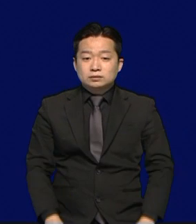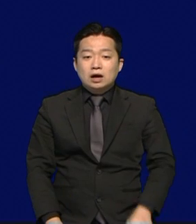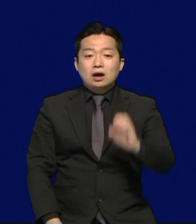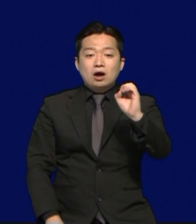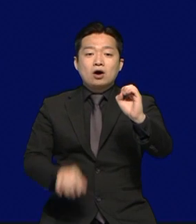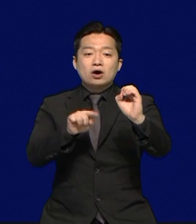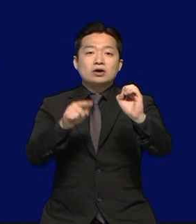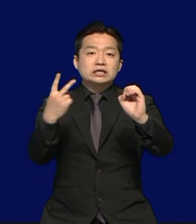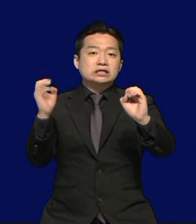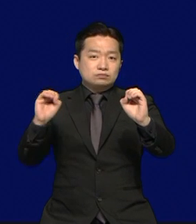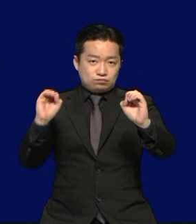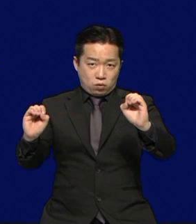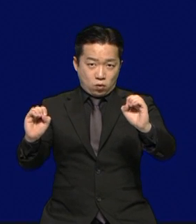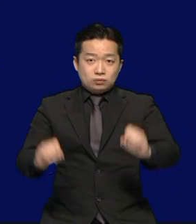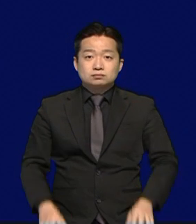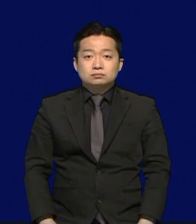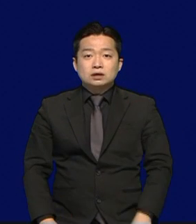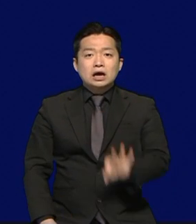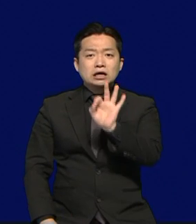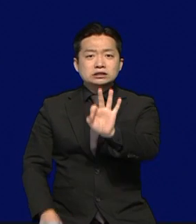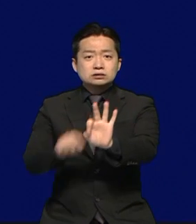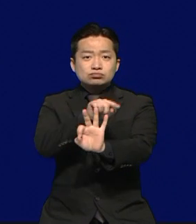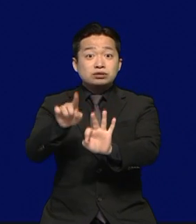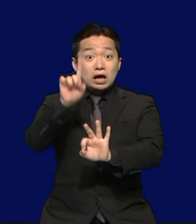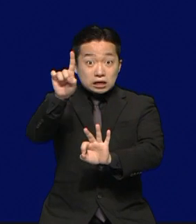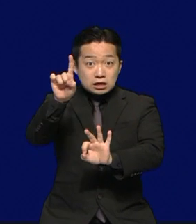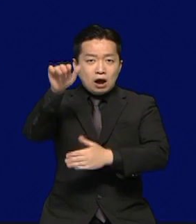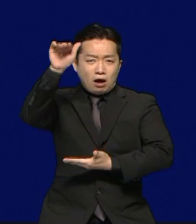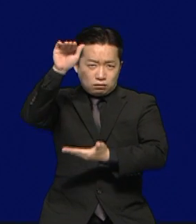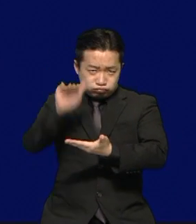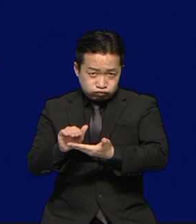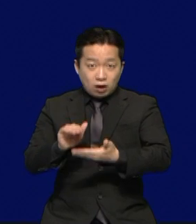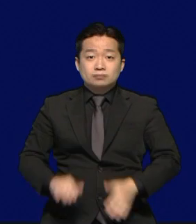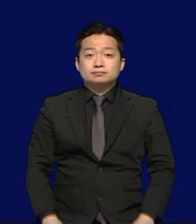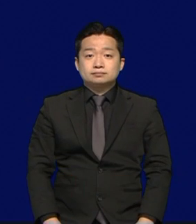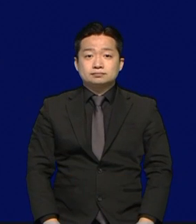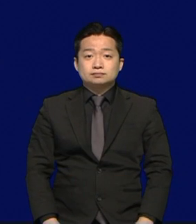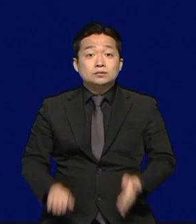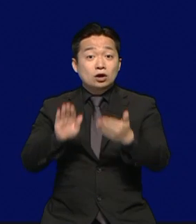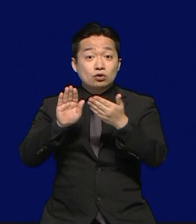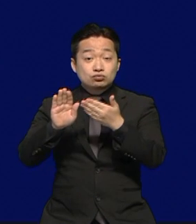0.2%, 10분의 1 수준까지 떨어졌습니다. 이후 9월까지 0.4% 정도로 유지되다가 7월